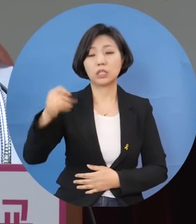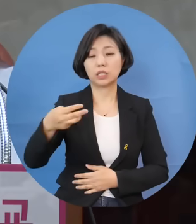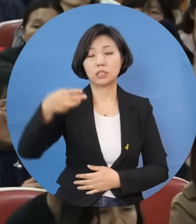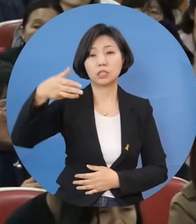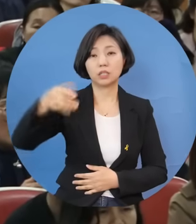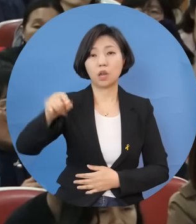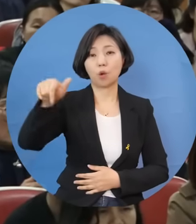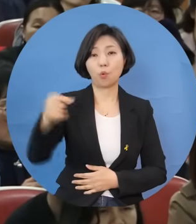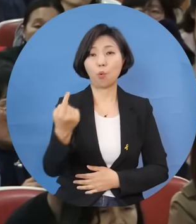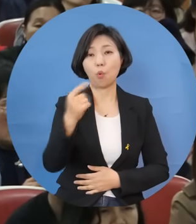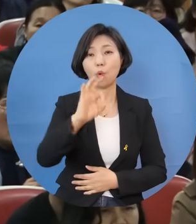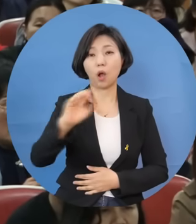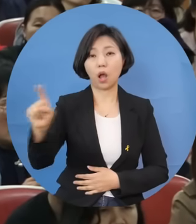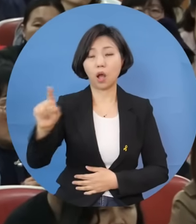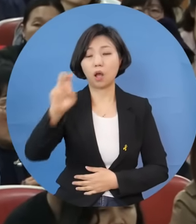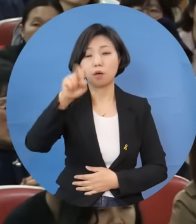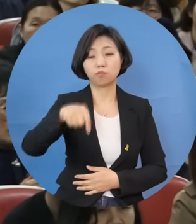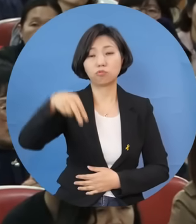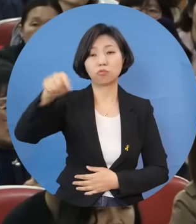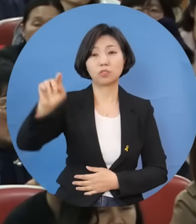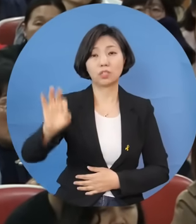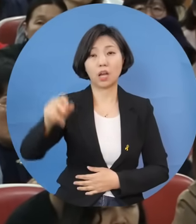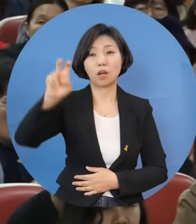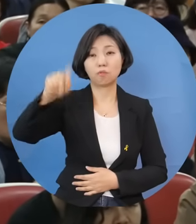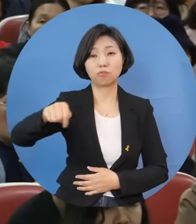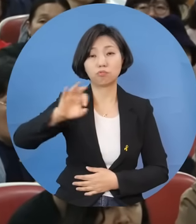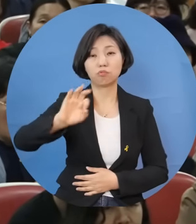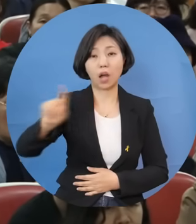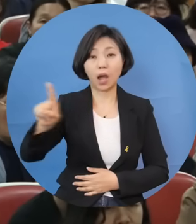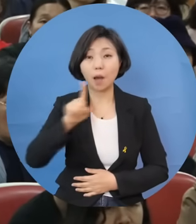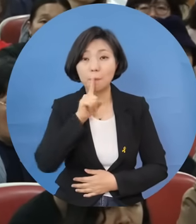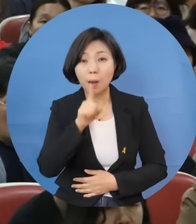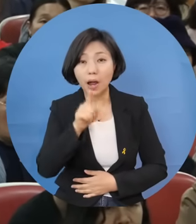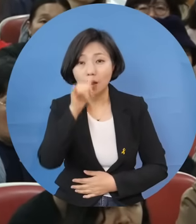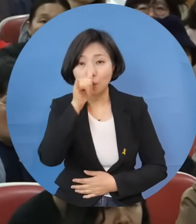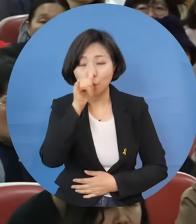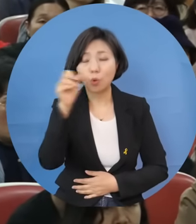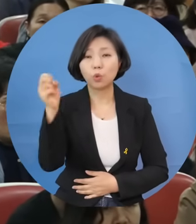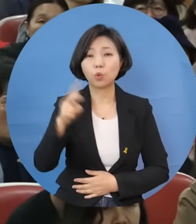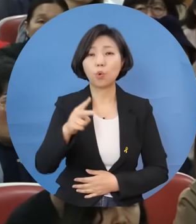(질문자) 법륜스님께서는 "불행도 습관이다"라고 하셨습니다.